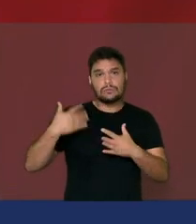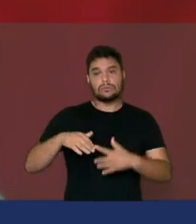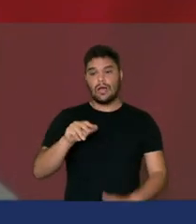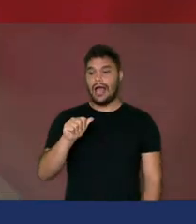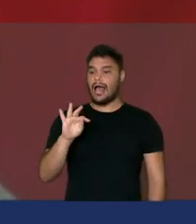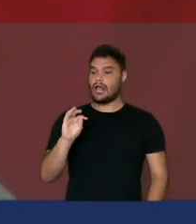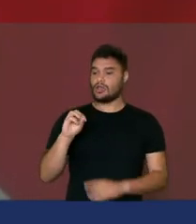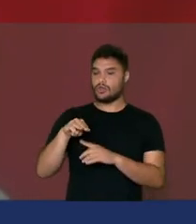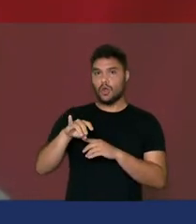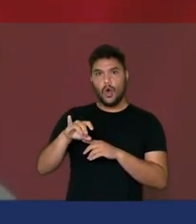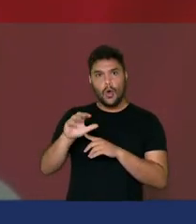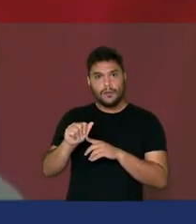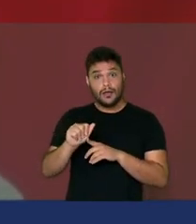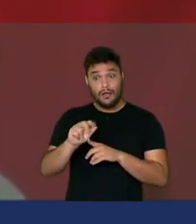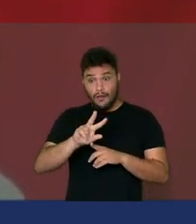LEVANTO ABRO CONTRA UCRÂNIA VAI EXPERIMENTAR MEDIDAS. É